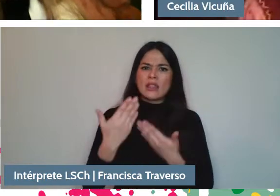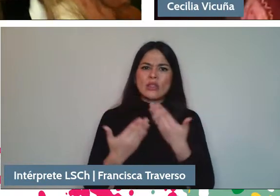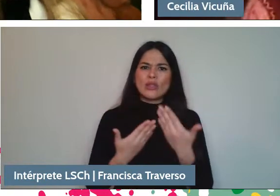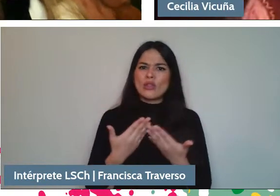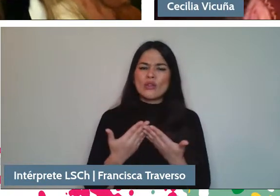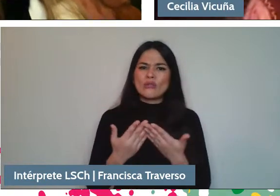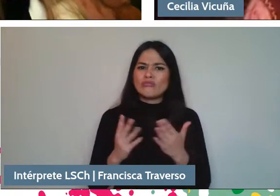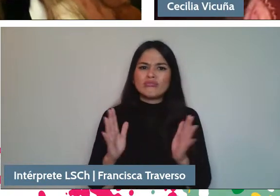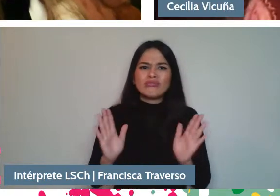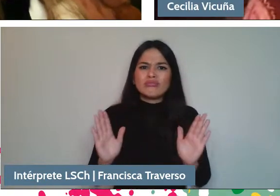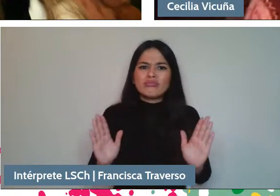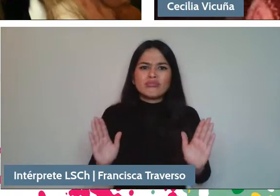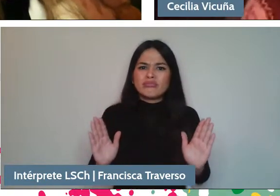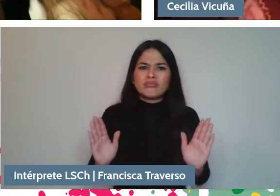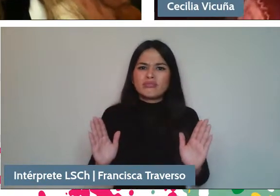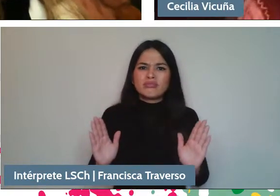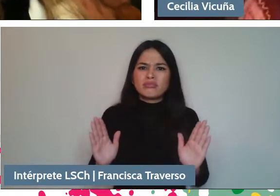fuera de mi propio ser